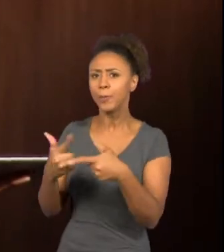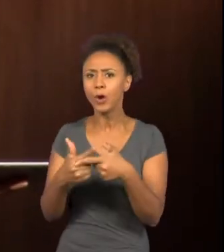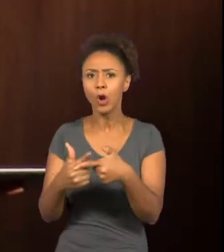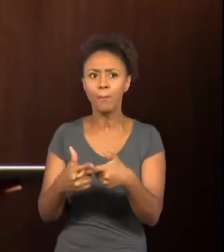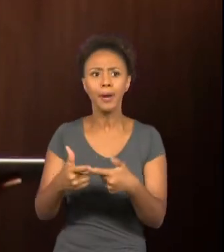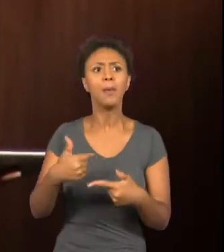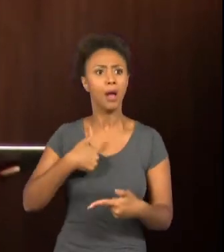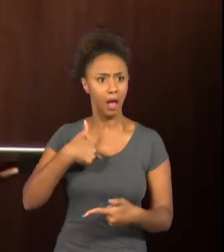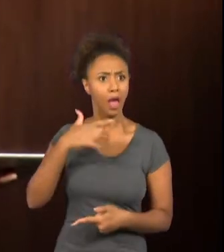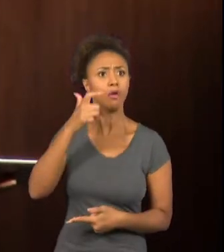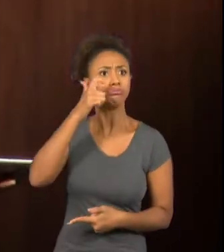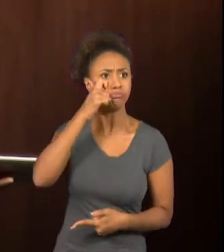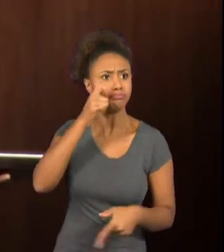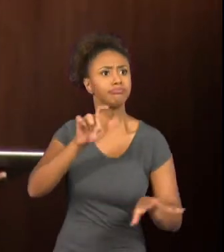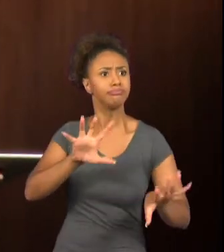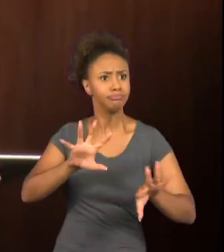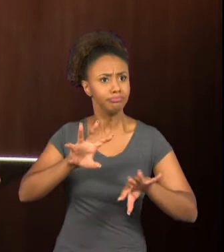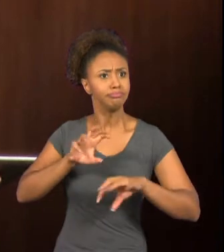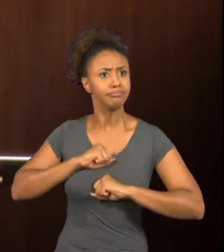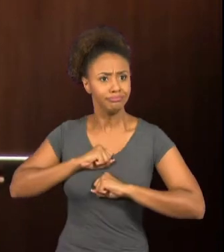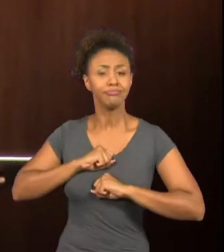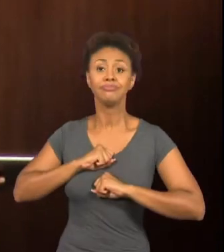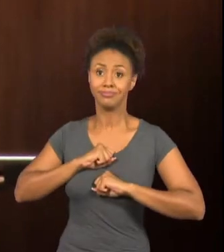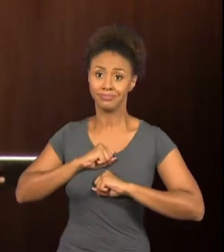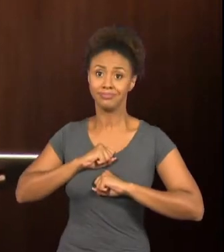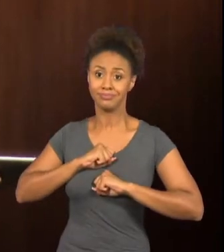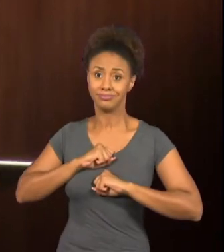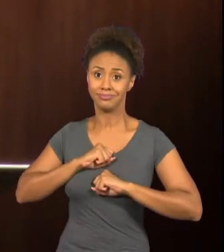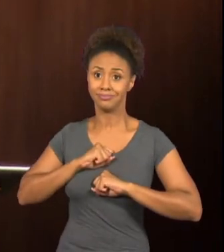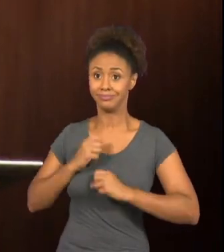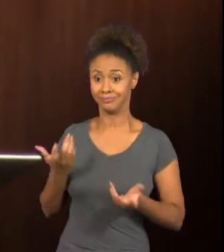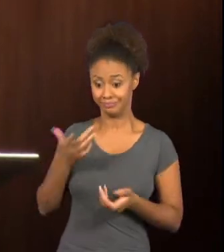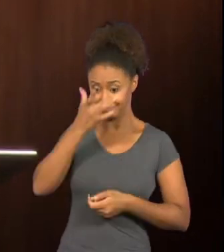PERCEBIDOS PELAS PESSOAS QUE SÃO AS PERSONAGENS.